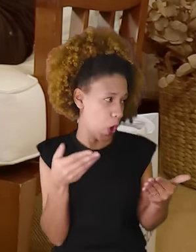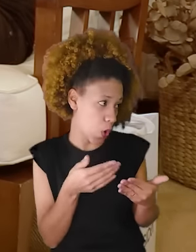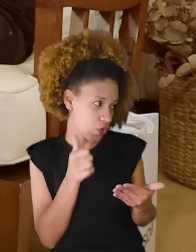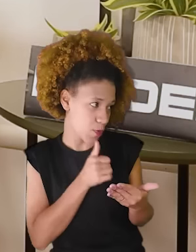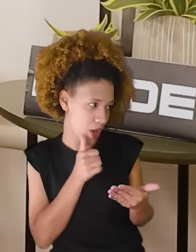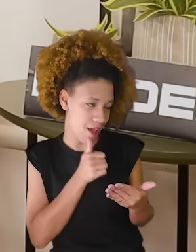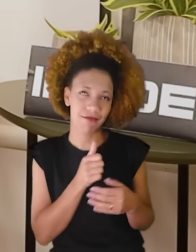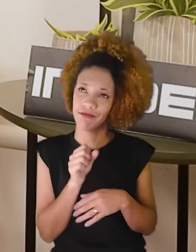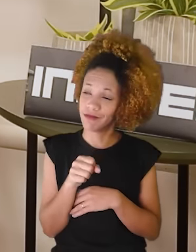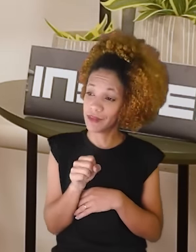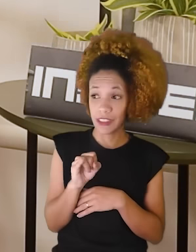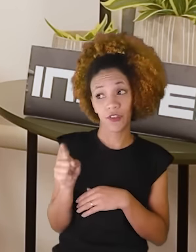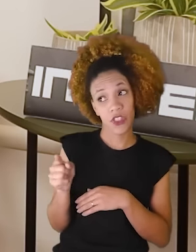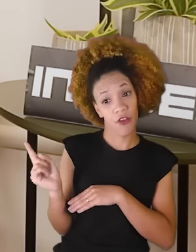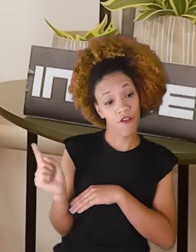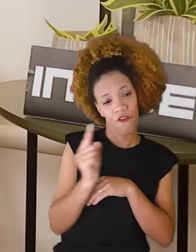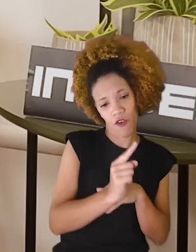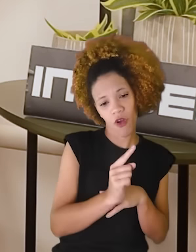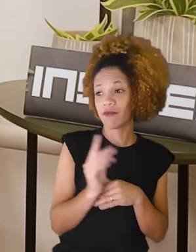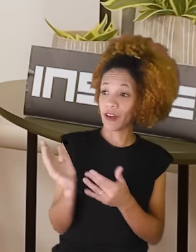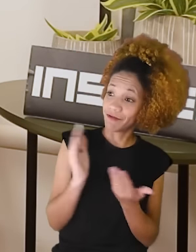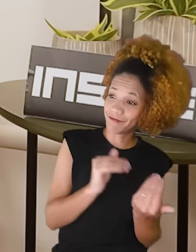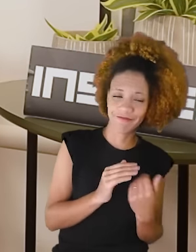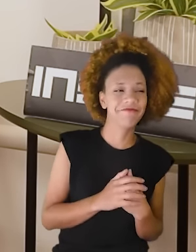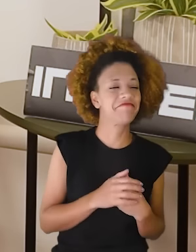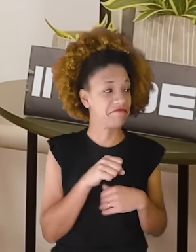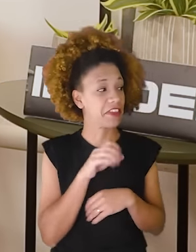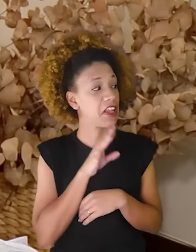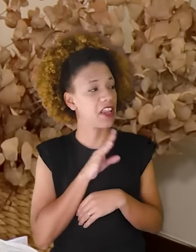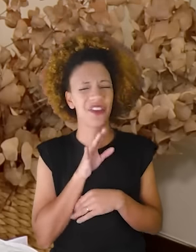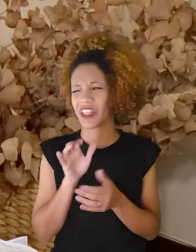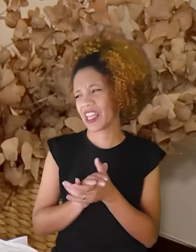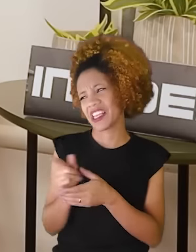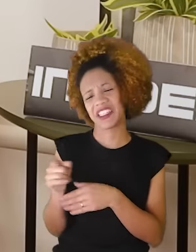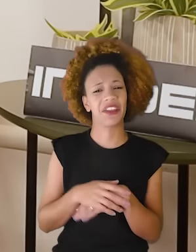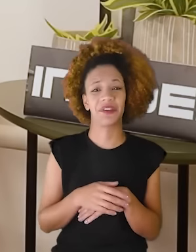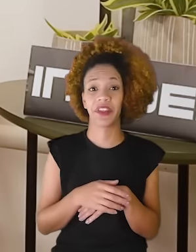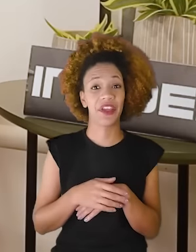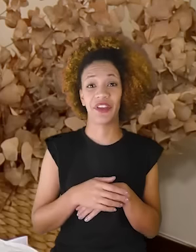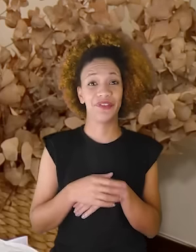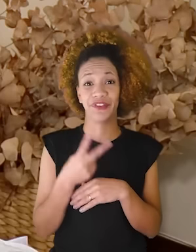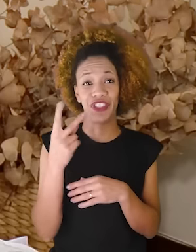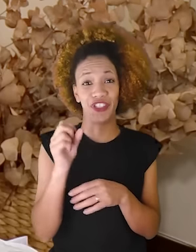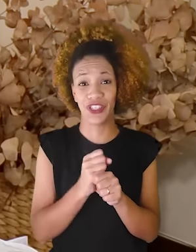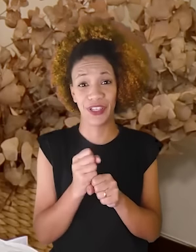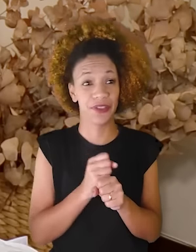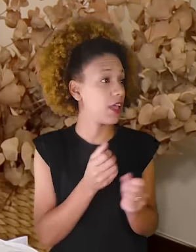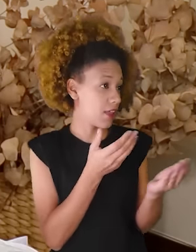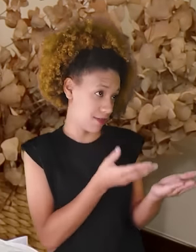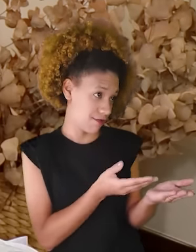tomara que sim se tu for já tem Falou galera legal cara casado há 20 anos esse é o público